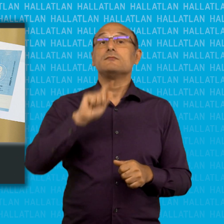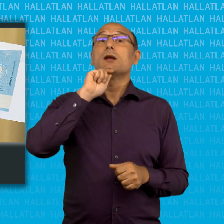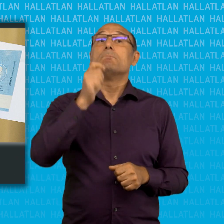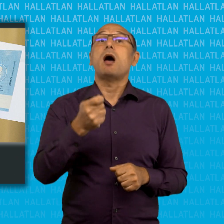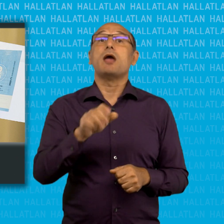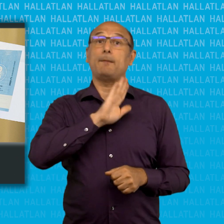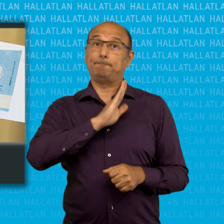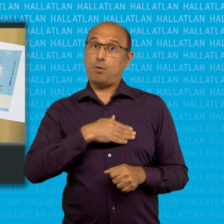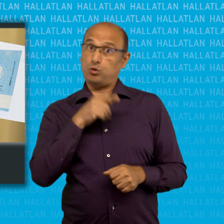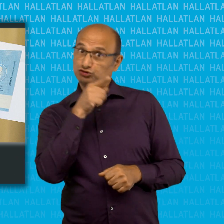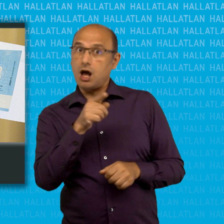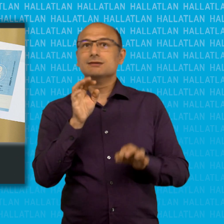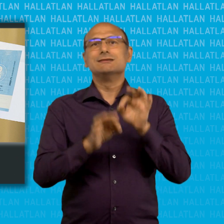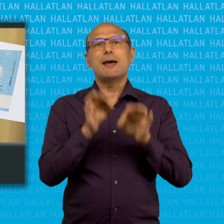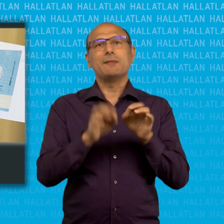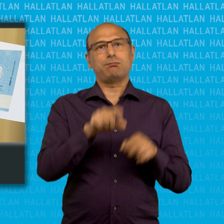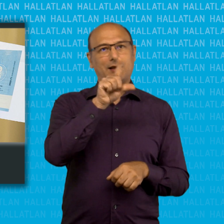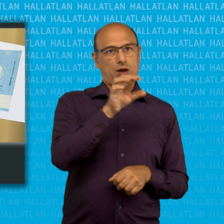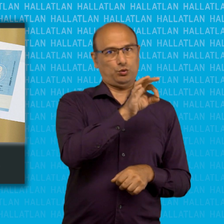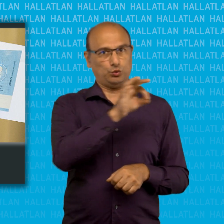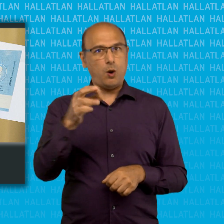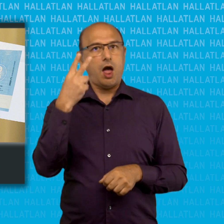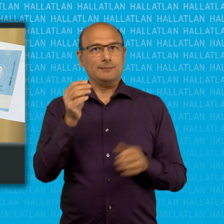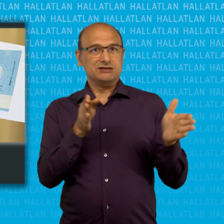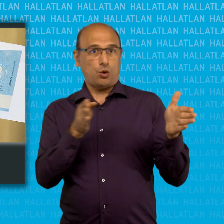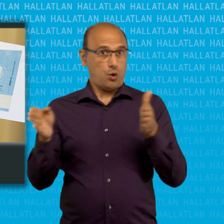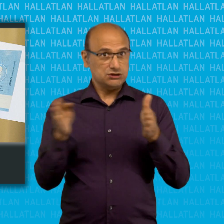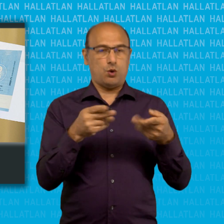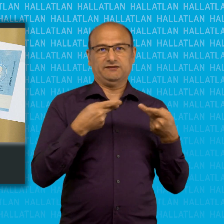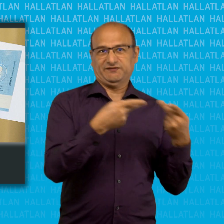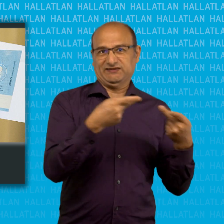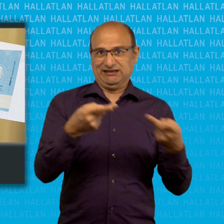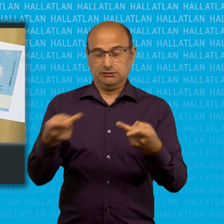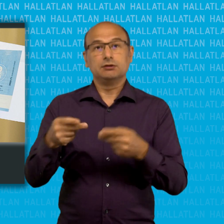A rezsiutalványokat tartalmazó értéklevelet a Magyar Posta szeptember 2. és 30. között